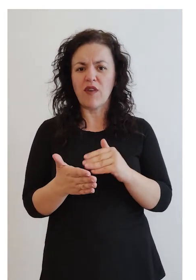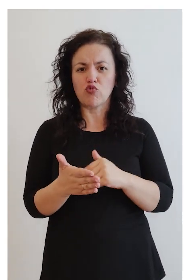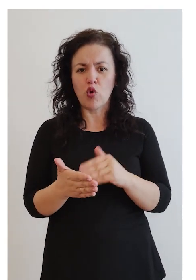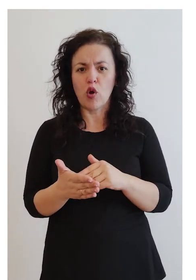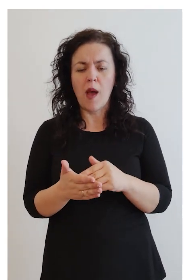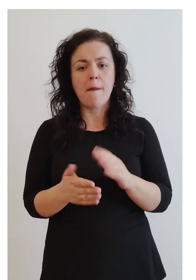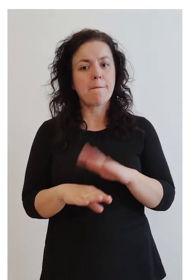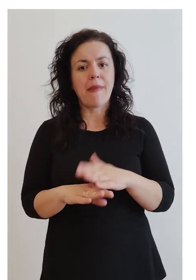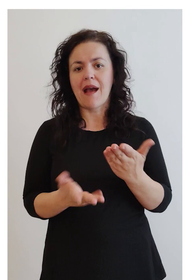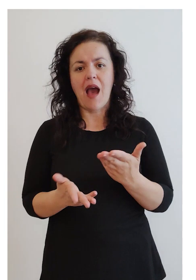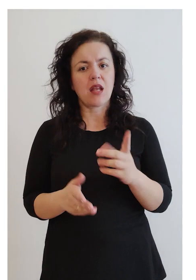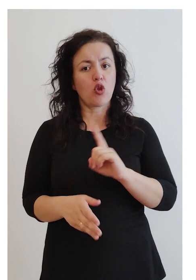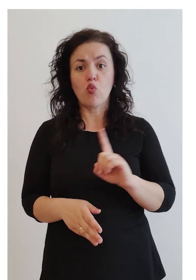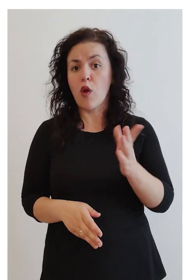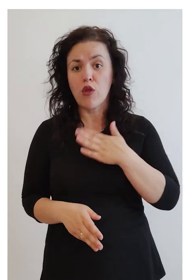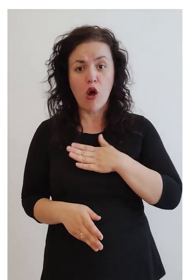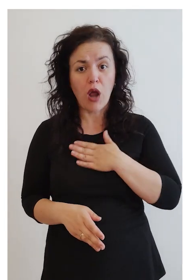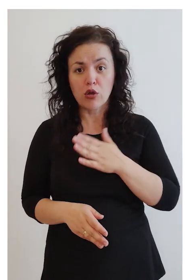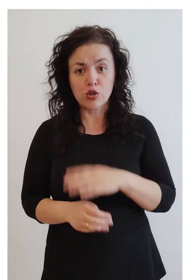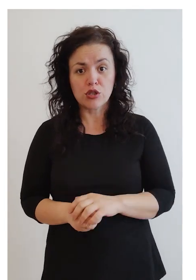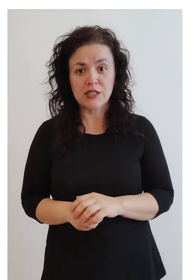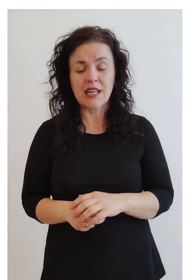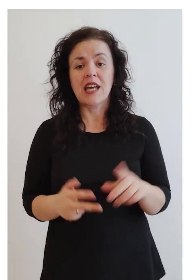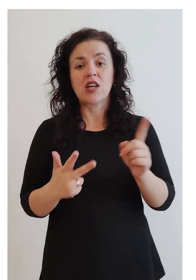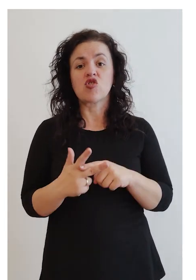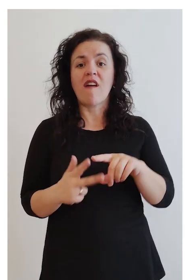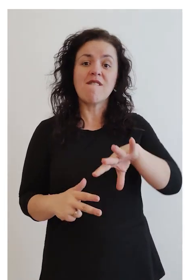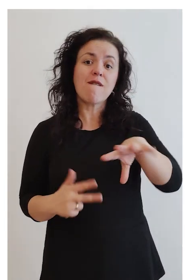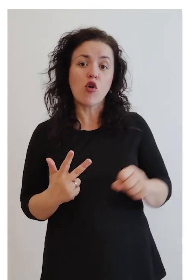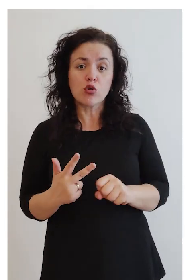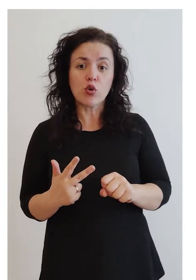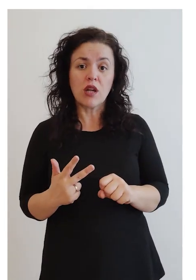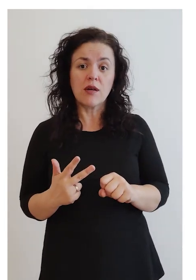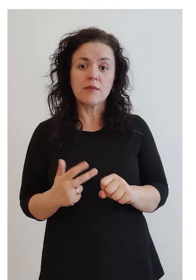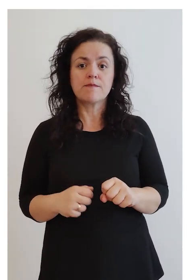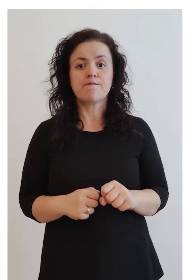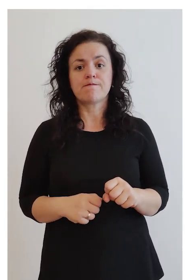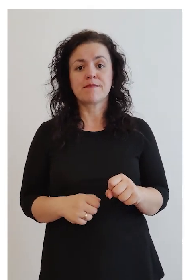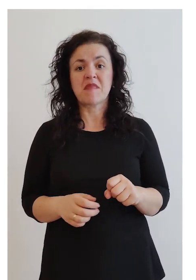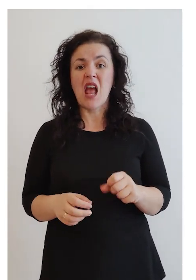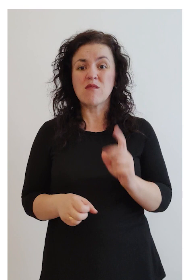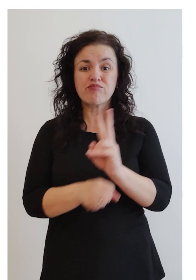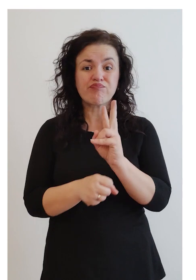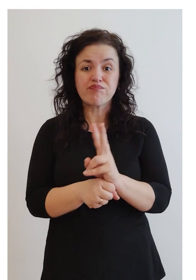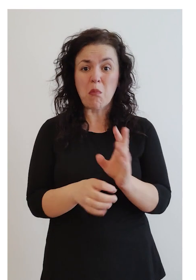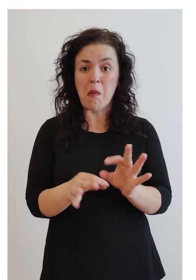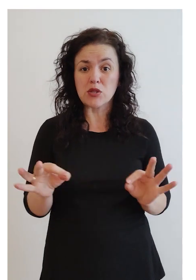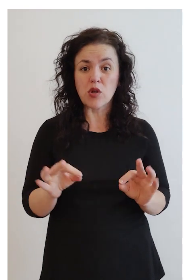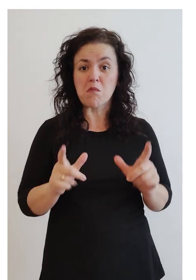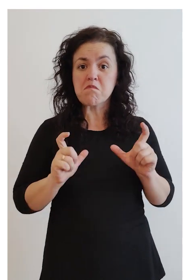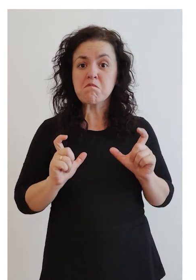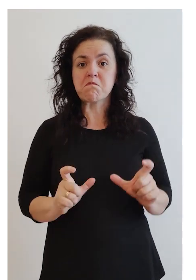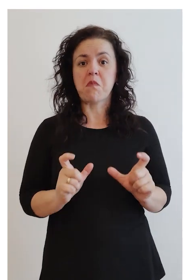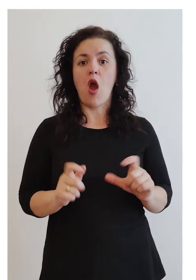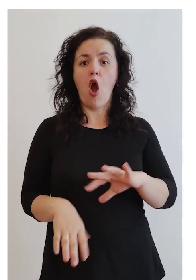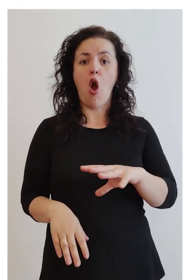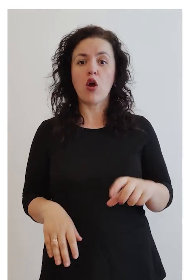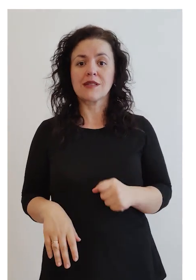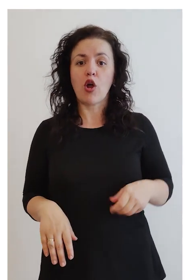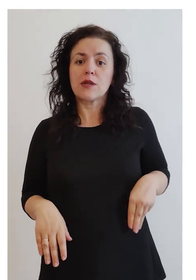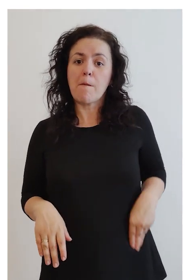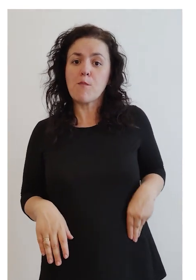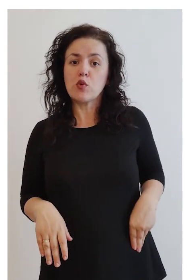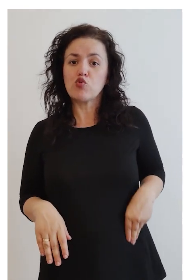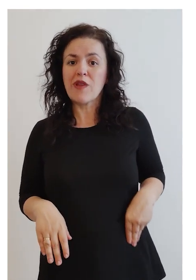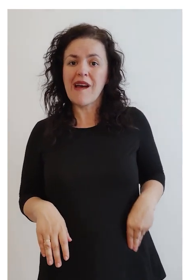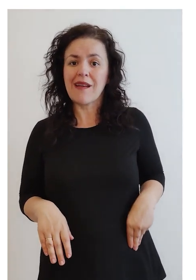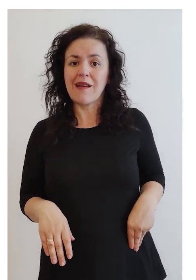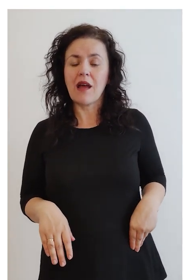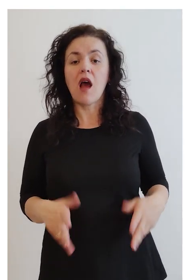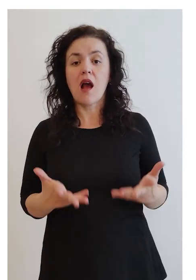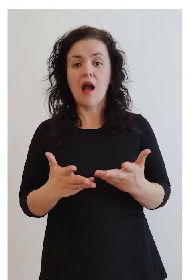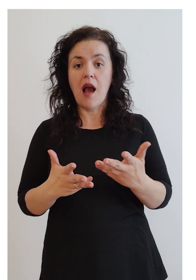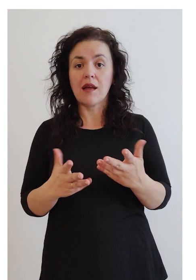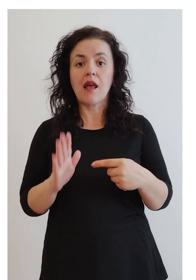Luați măsuri pentru a vă proteja împotriva hoților de buzonare, care reprezintă un pericol în multe destinații turistice.